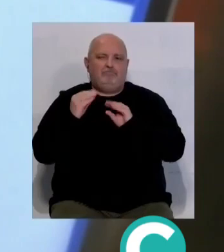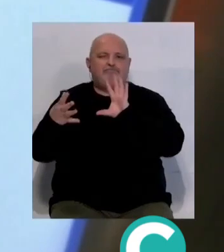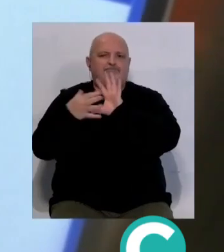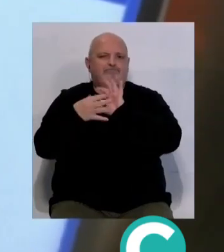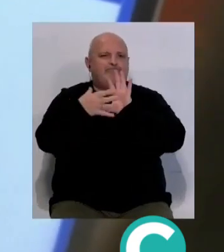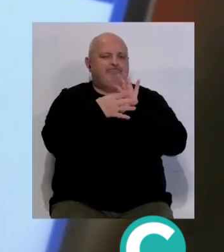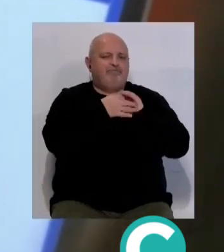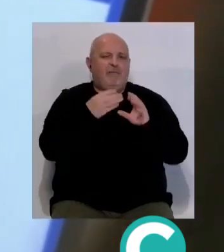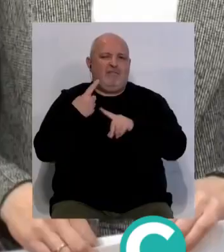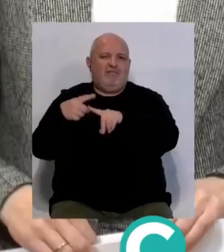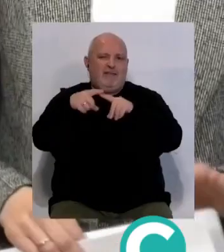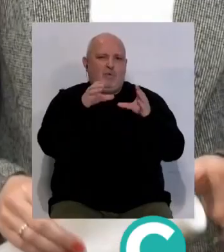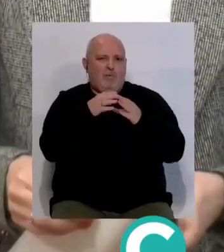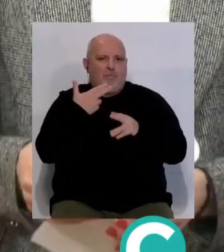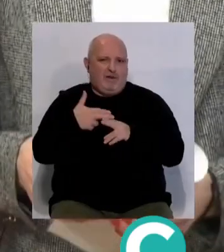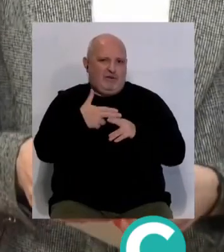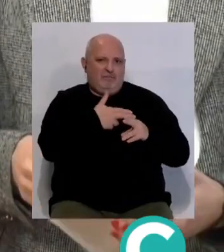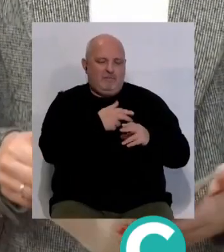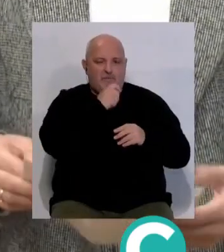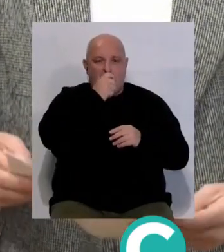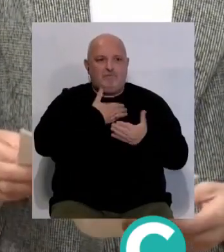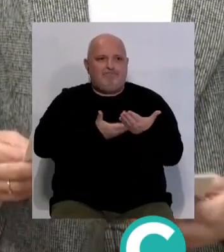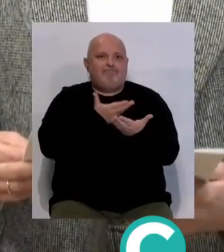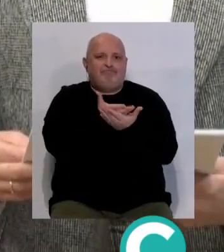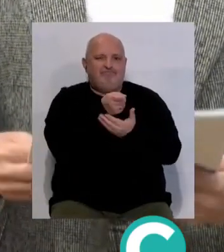intentamos hacer desde el partido socialista desde el grupo socialista de la diputación y